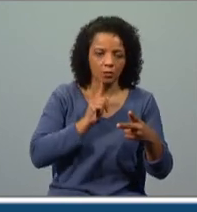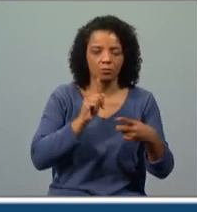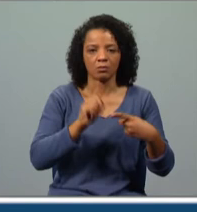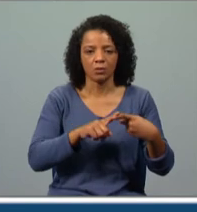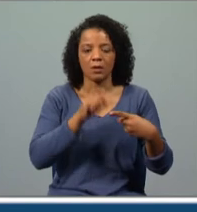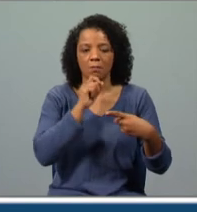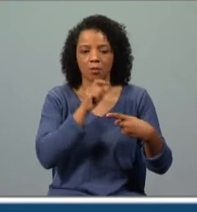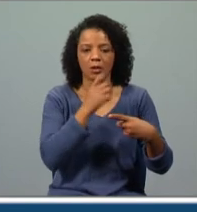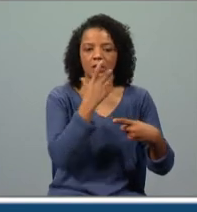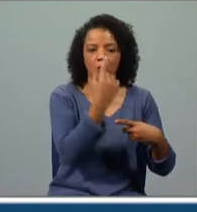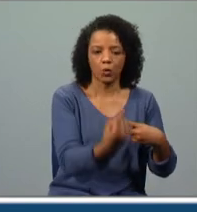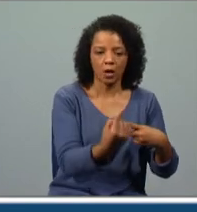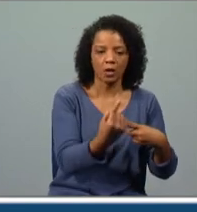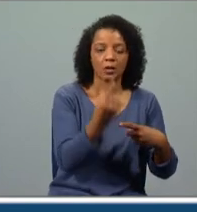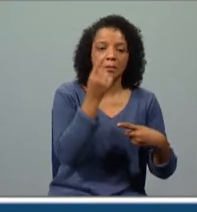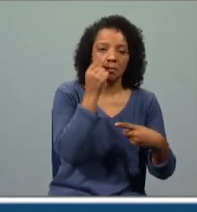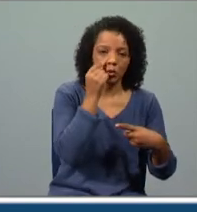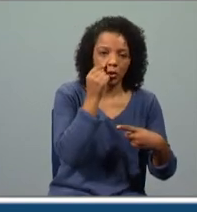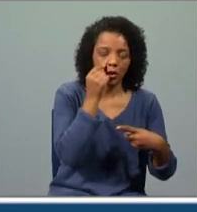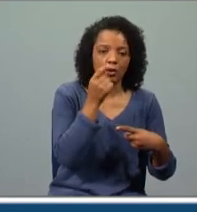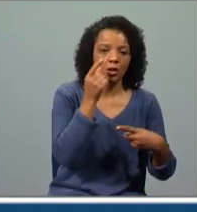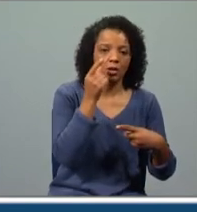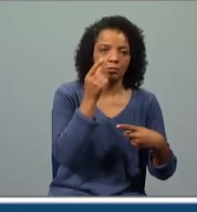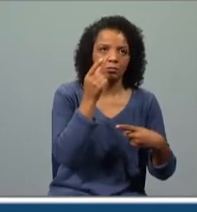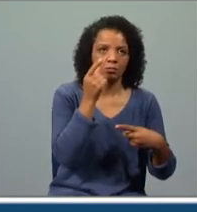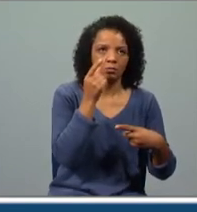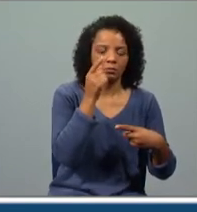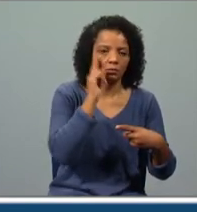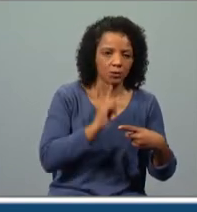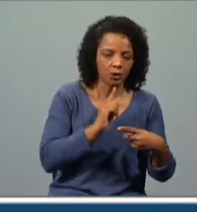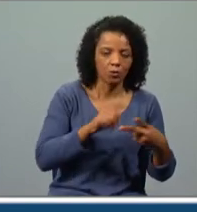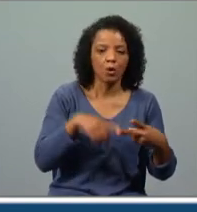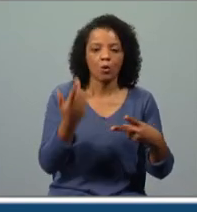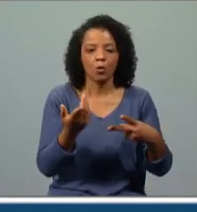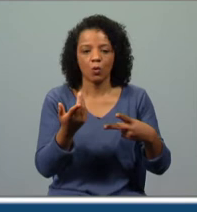variáveis no singular masculino feminino e no plural masculino feminino apesar de 陽性陰性奇異變量儘管在陽性陰性複數中